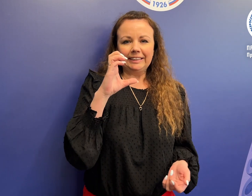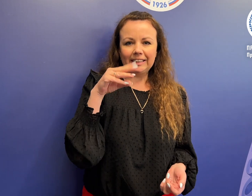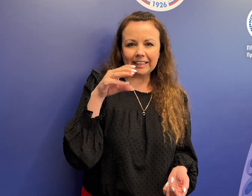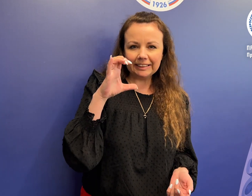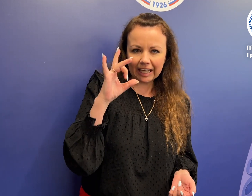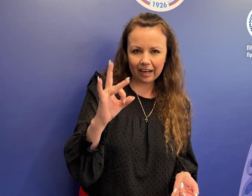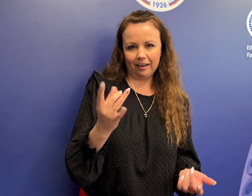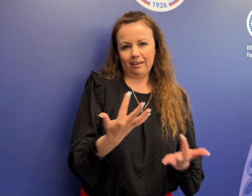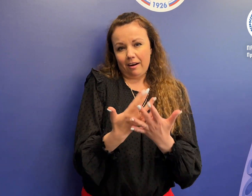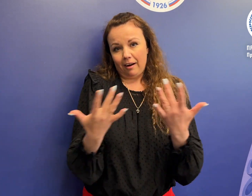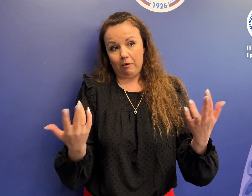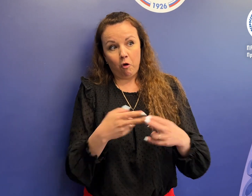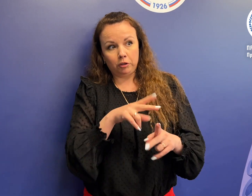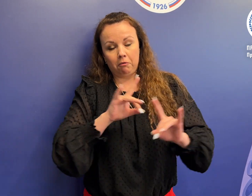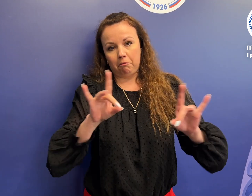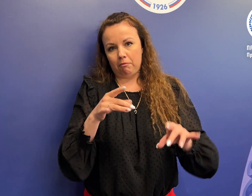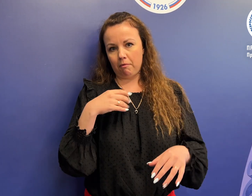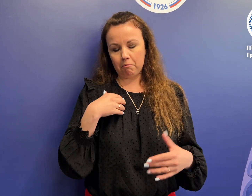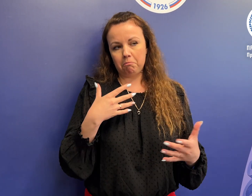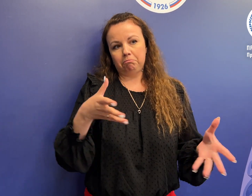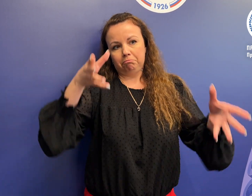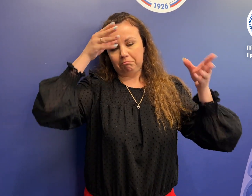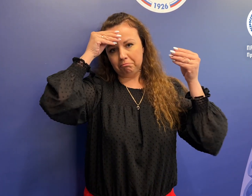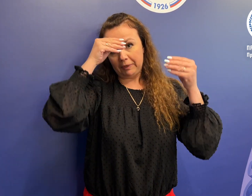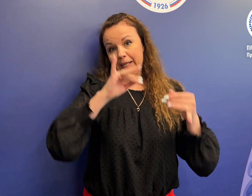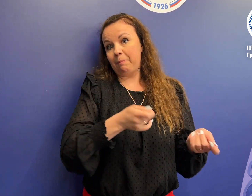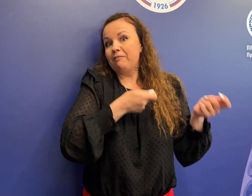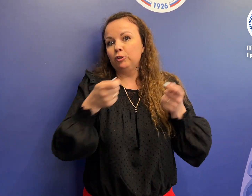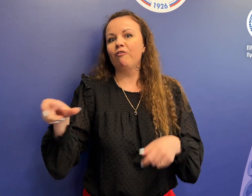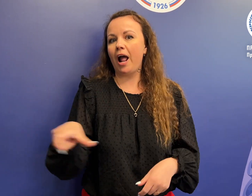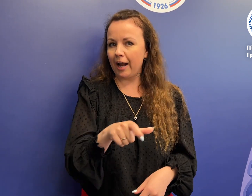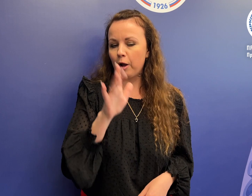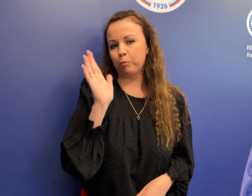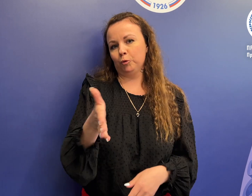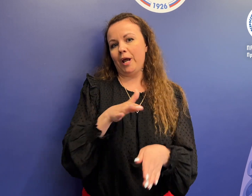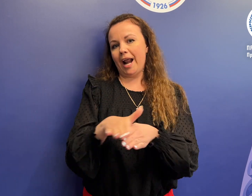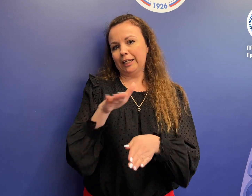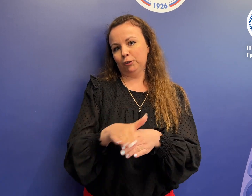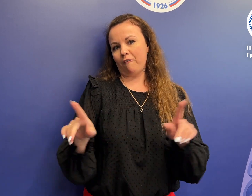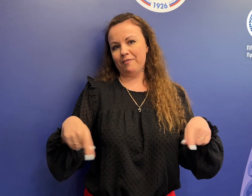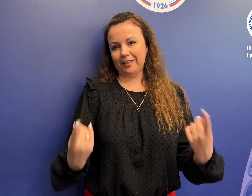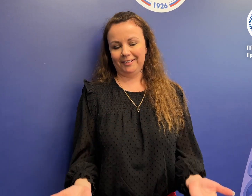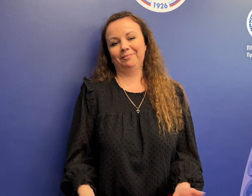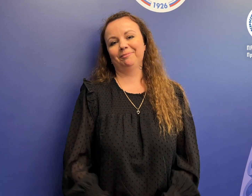Все эти знания я привезу в Волгоград и буду реализовывать их в работе.